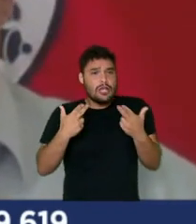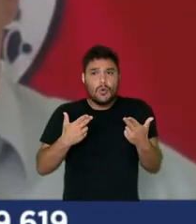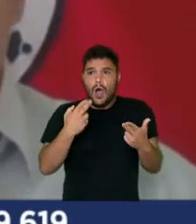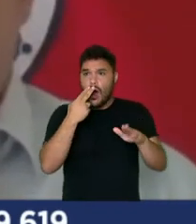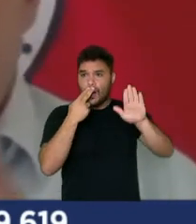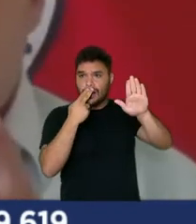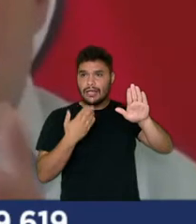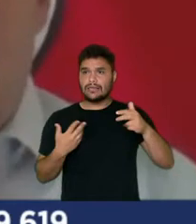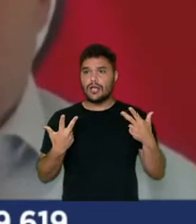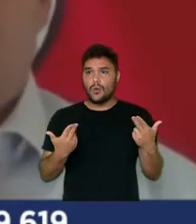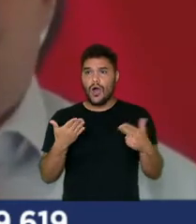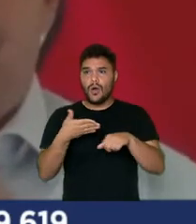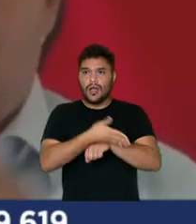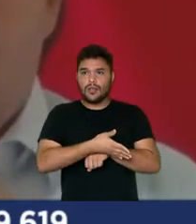MUNDIAL, O PUTO NG ESTÁ FAZENDO A MESMA COISA QUE